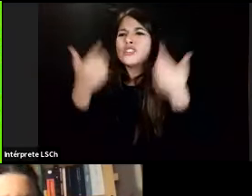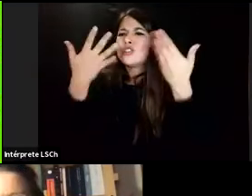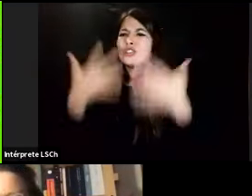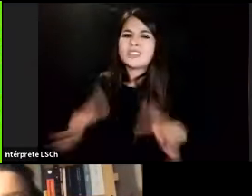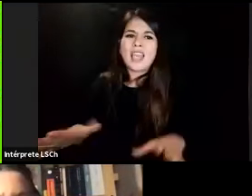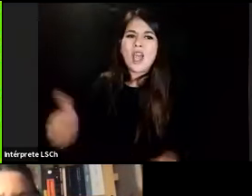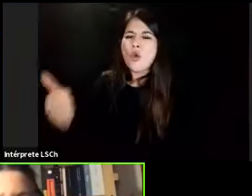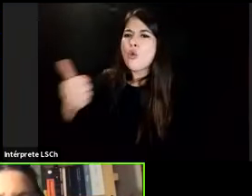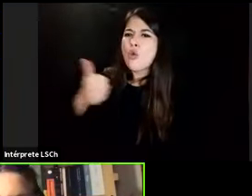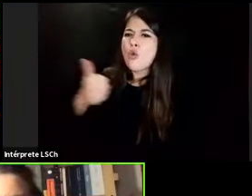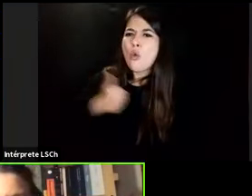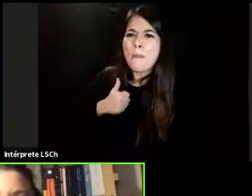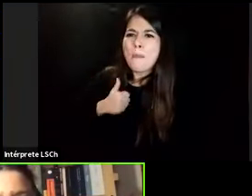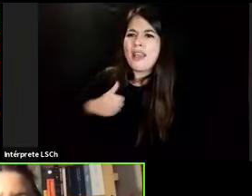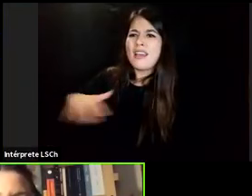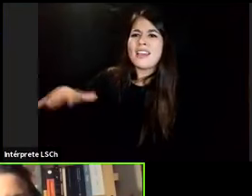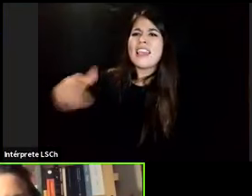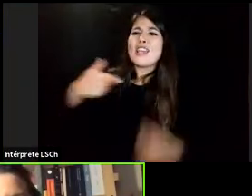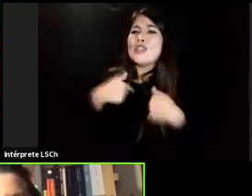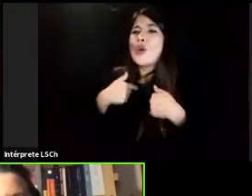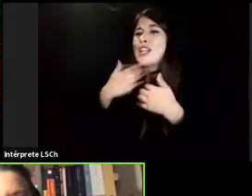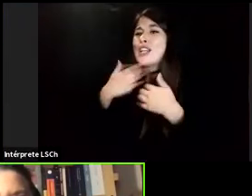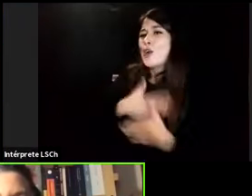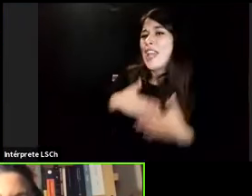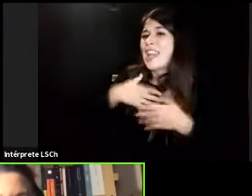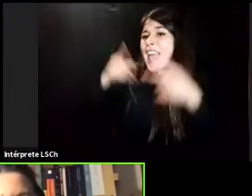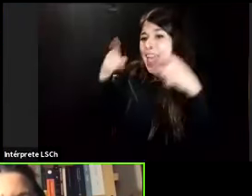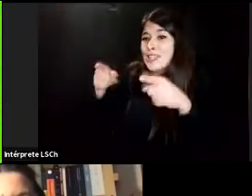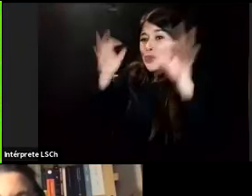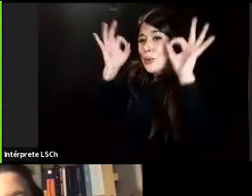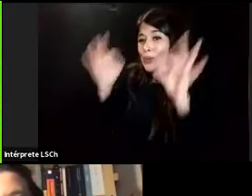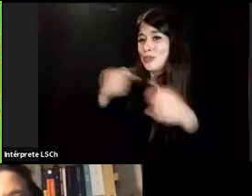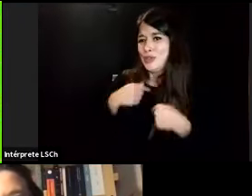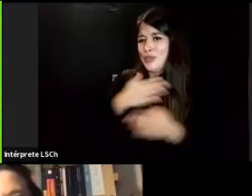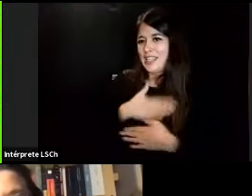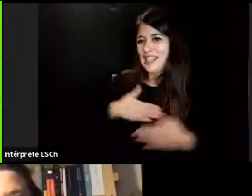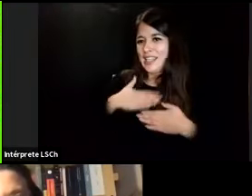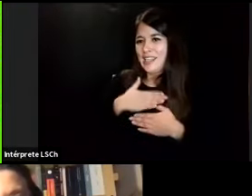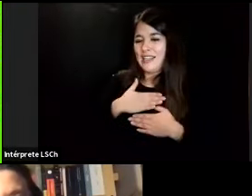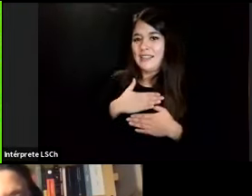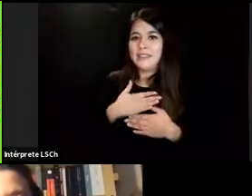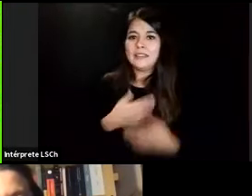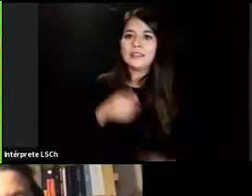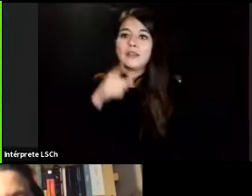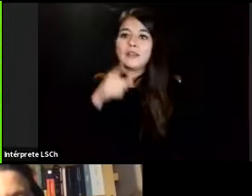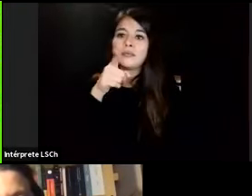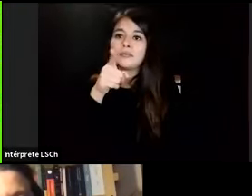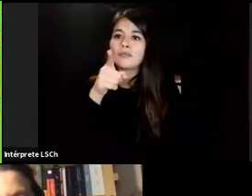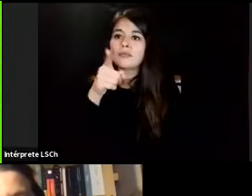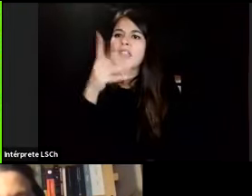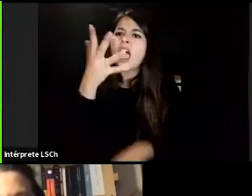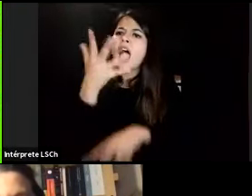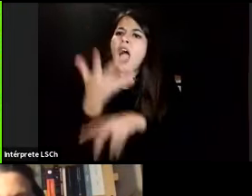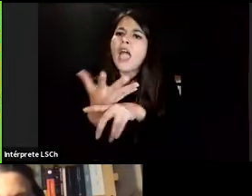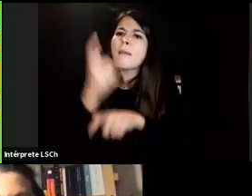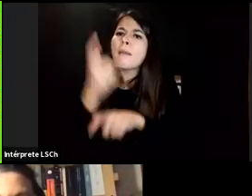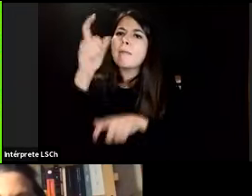social extraordinaria mira hay alguien que pregunta aquí que hay que hacer